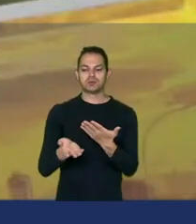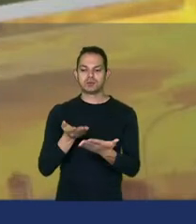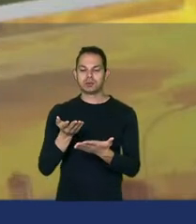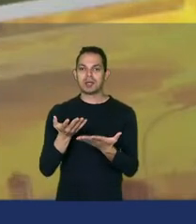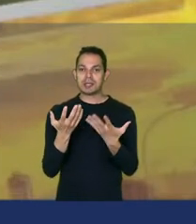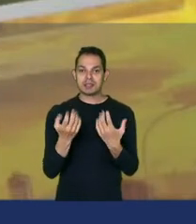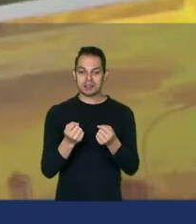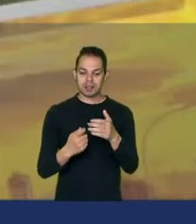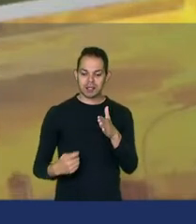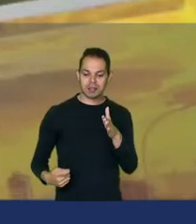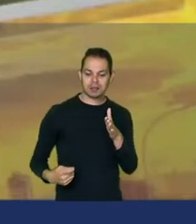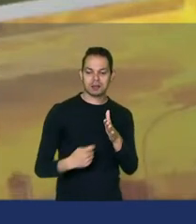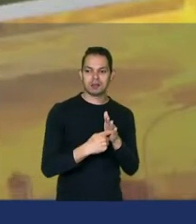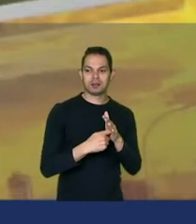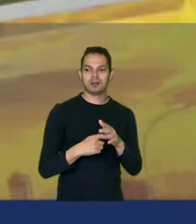VIABILIZAR O ACOLHIMENTO DE DENÚNCIAS, SERÁ MAIS UM